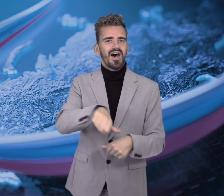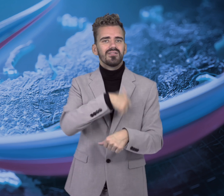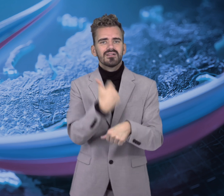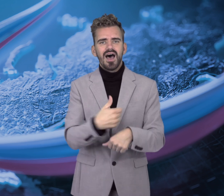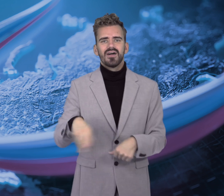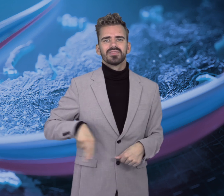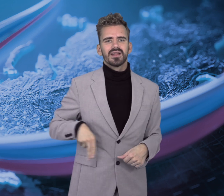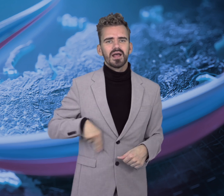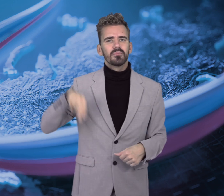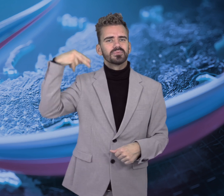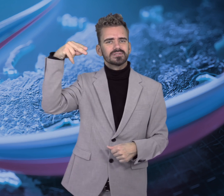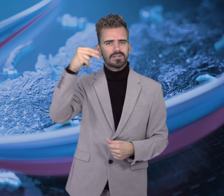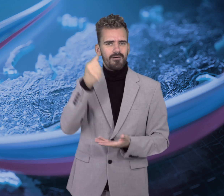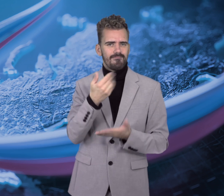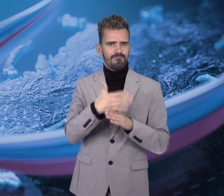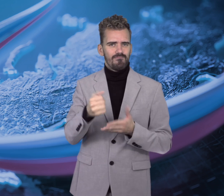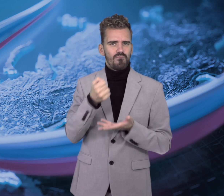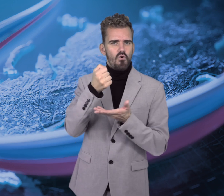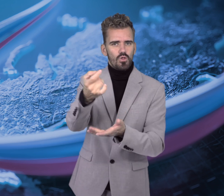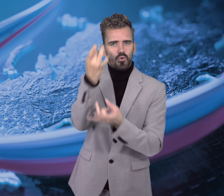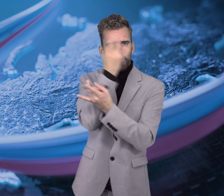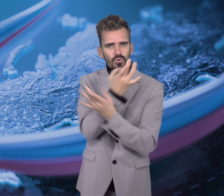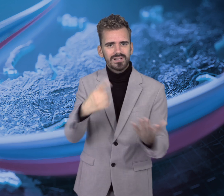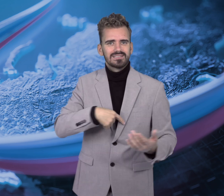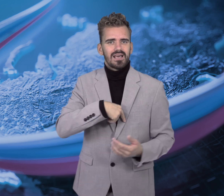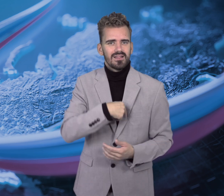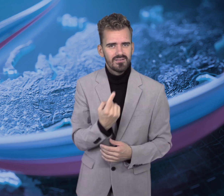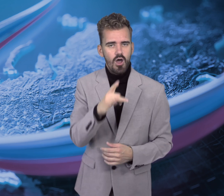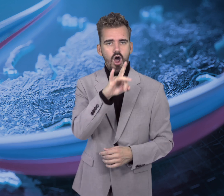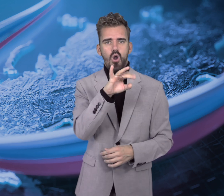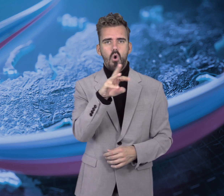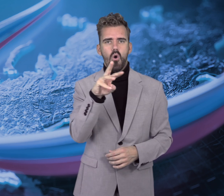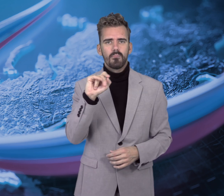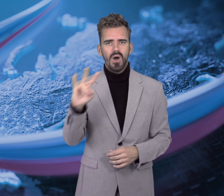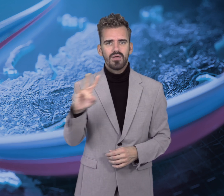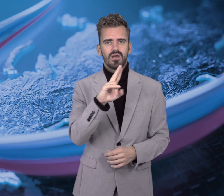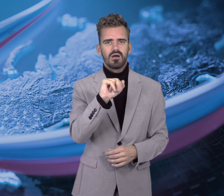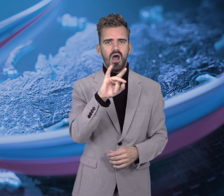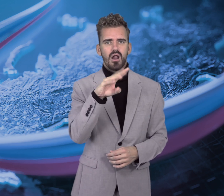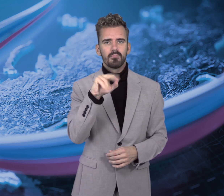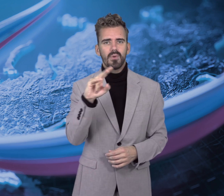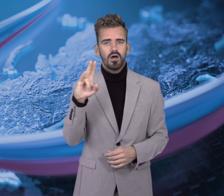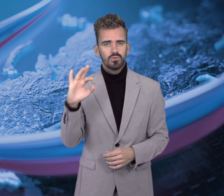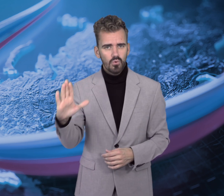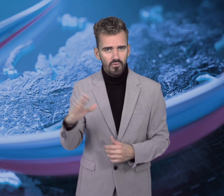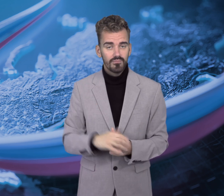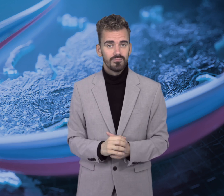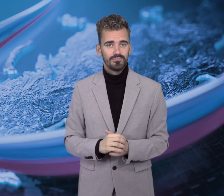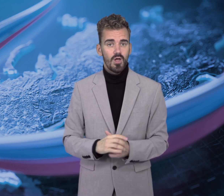генеральный директор Президентского фонда культурных инициатив Роман Карманов.